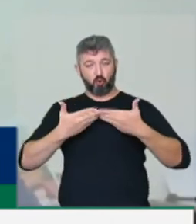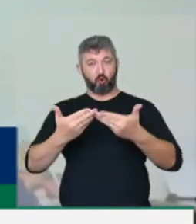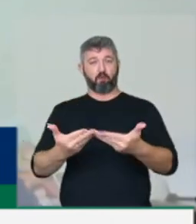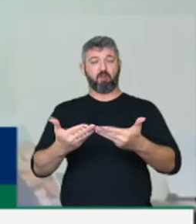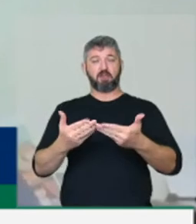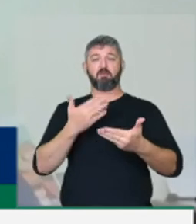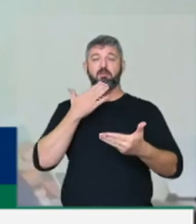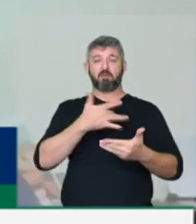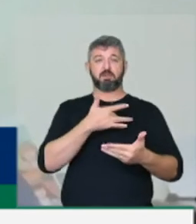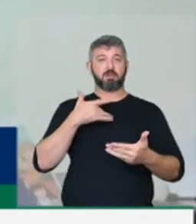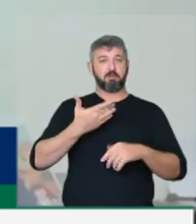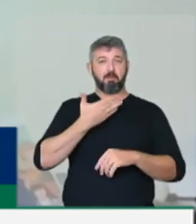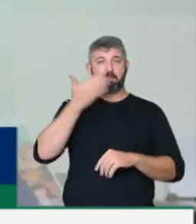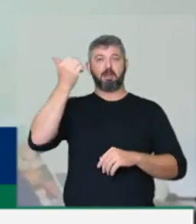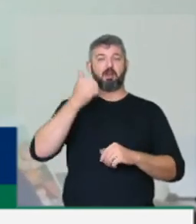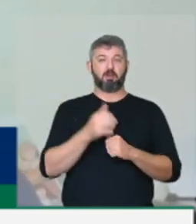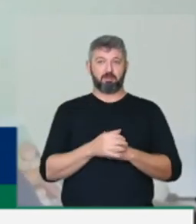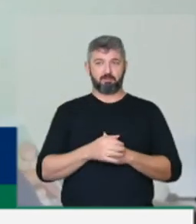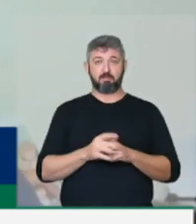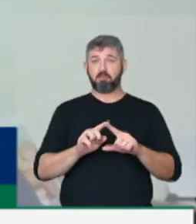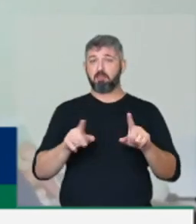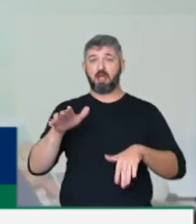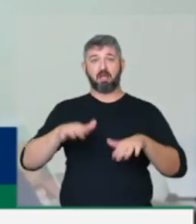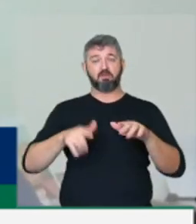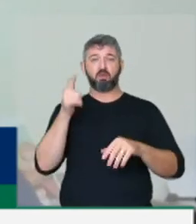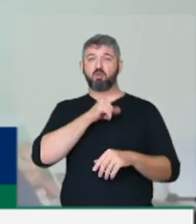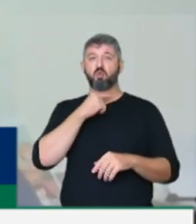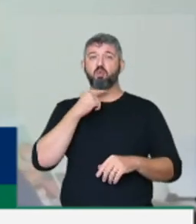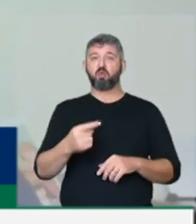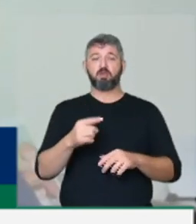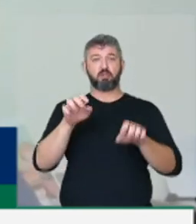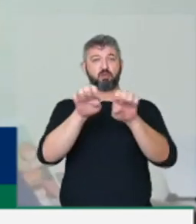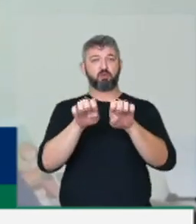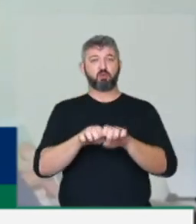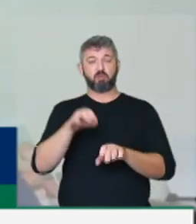DE QUALIDADE. MUITAS VEZES... SEM CONDIÇÕES. SEM ESTRUTURA ADEQUADA. MAS, QUE ESTÃO NO COTIDIANO DAS COMUNIDADES...